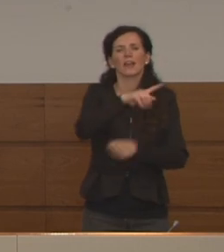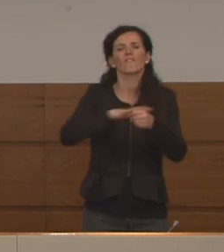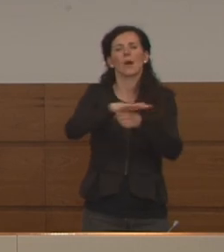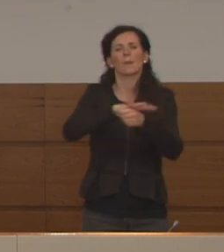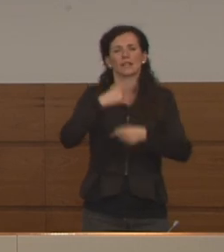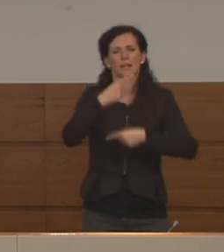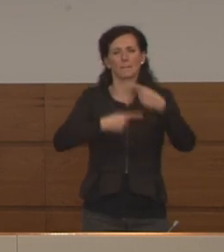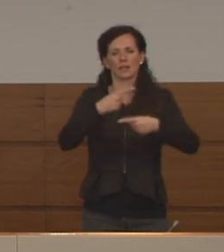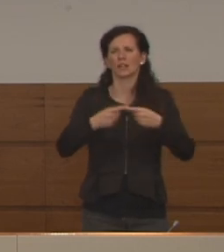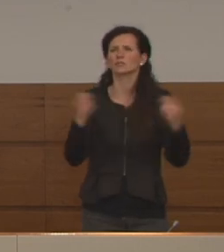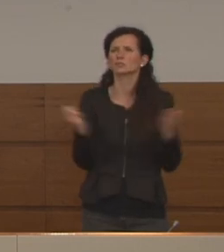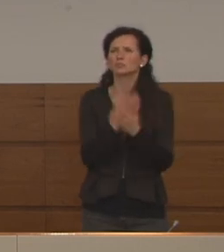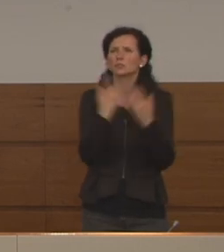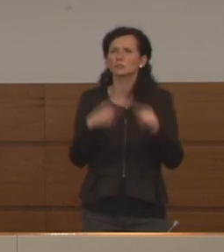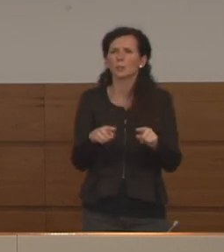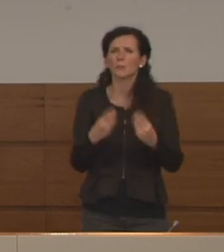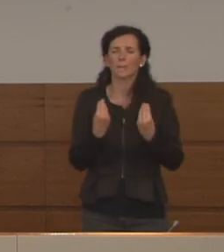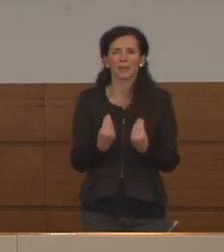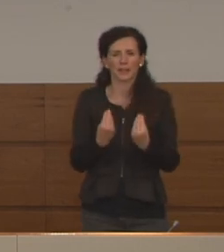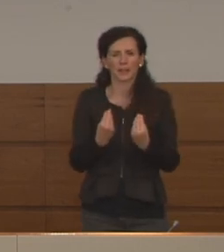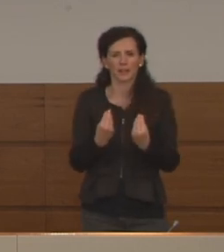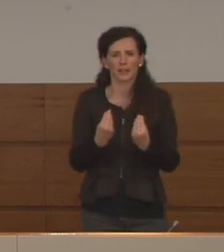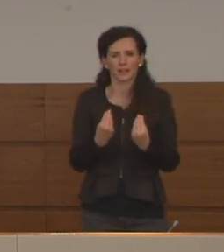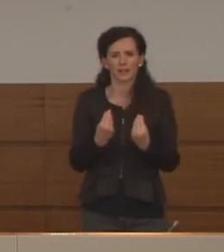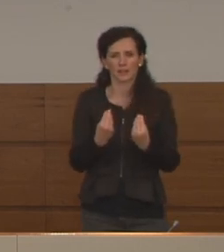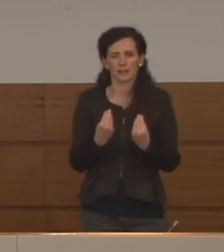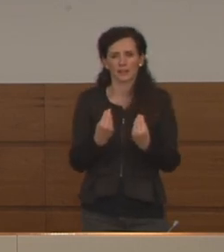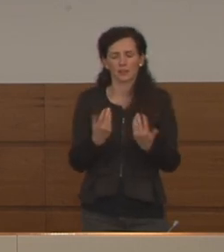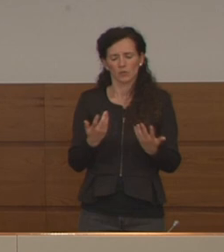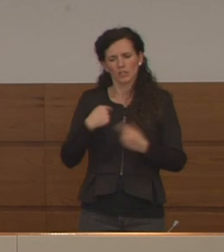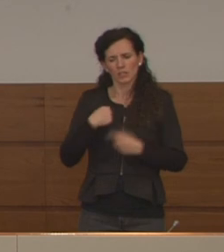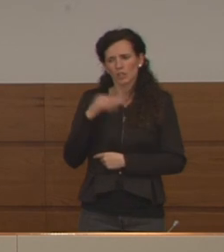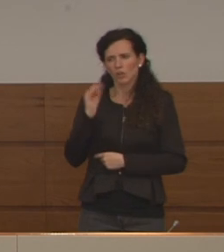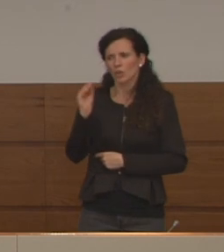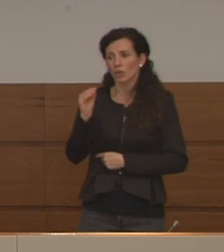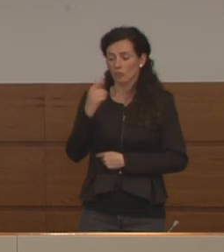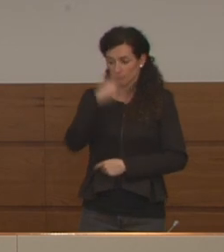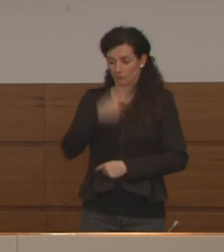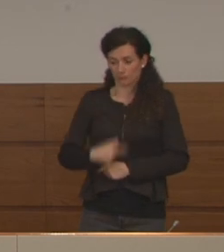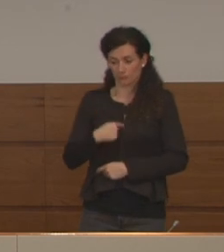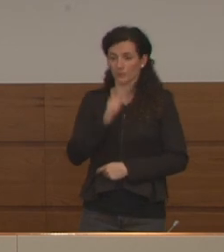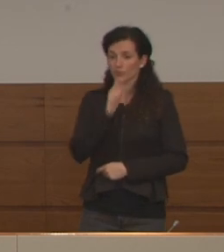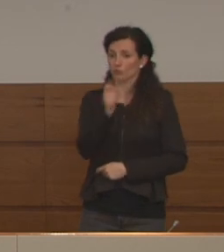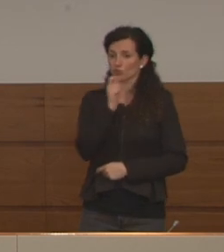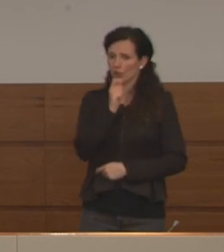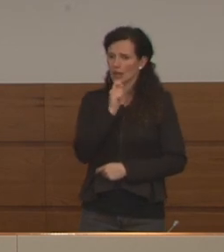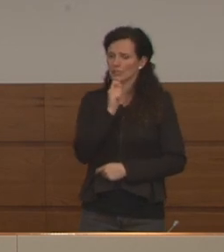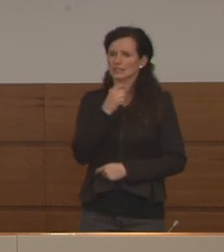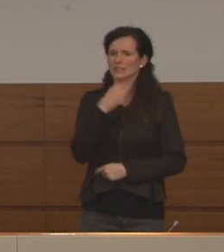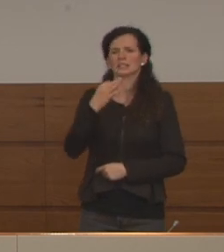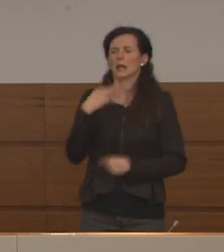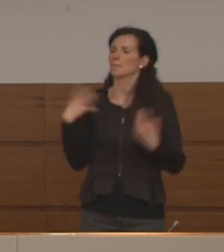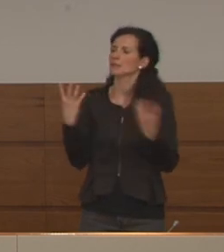perché è successo tutto questo? Io questo ve lo chiedo non solo come giornalista che con tutti i miei colleghi ogni giorno vi poniamo